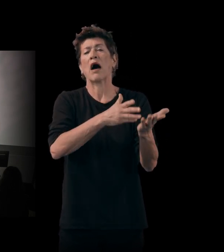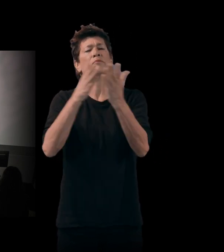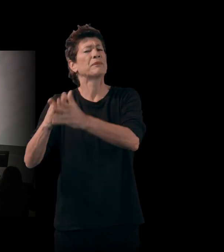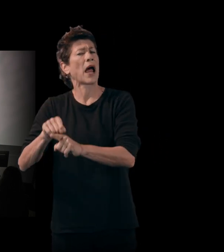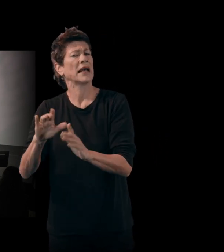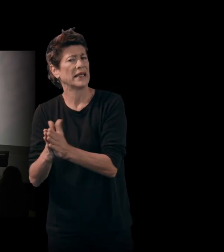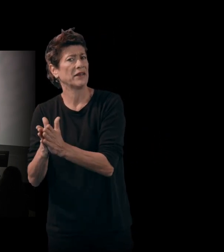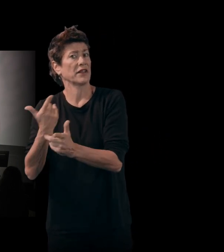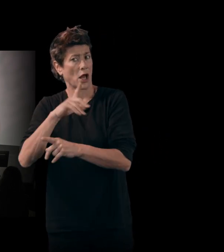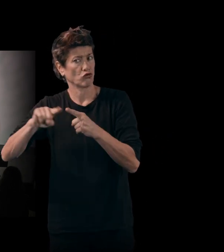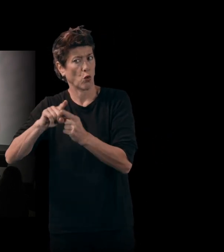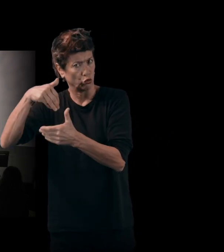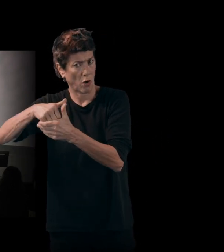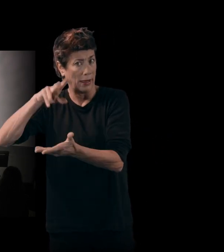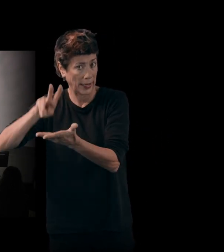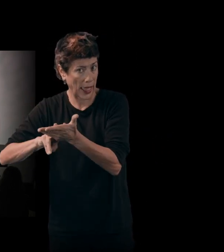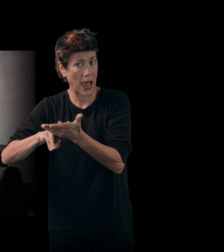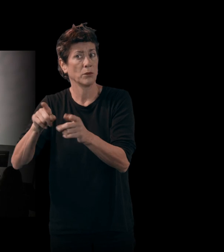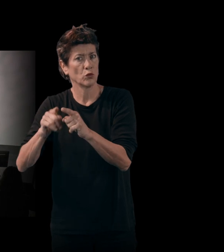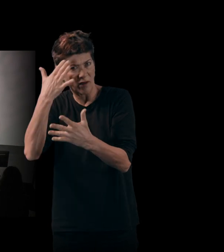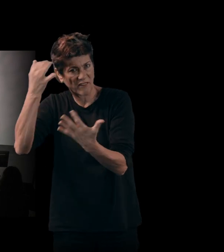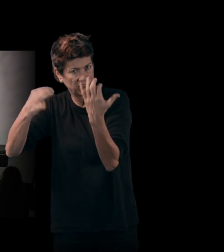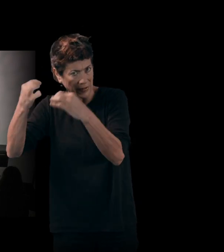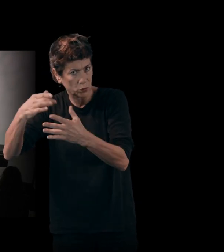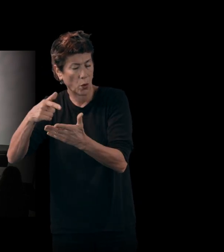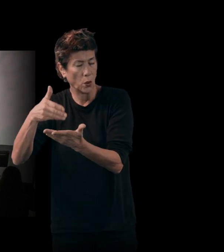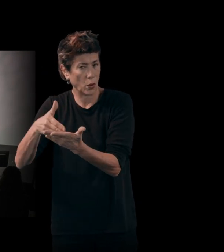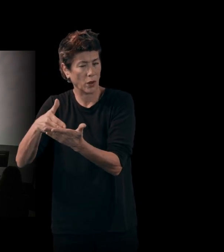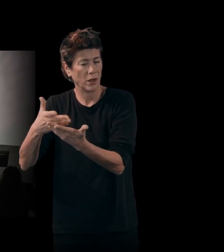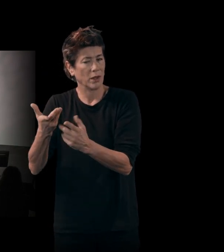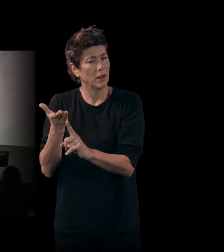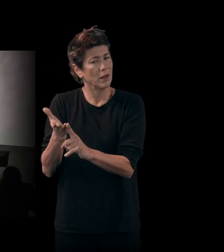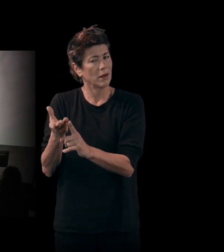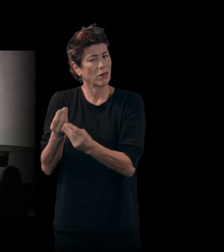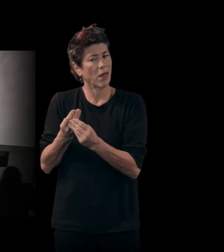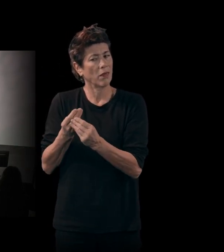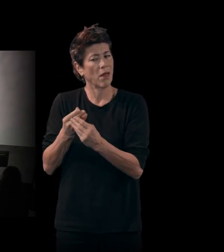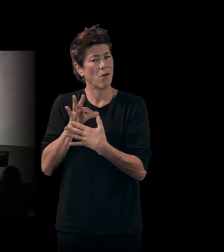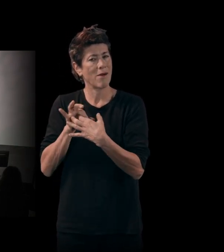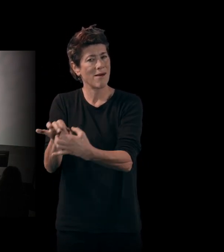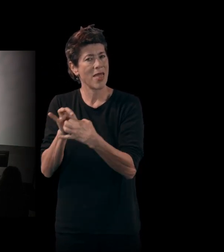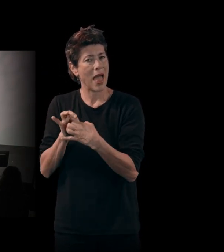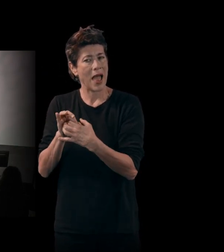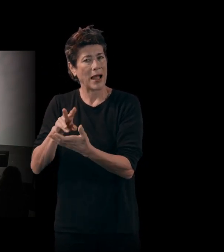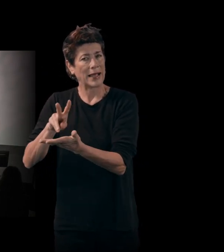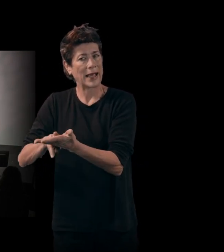Ça me permet d’avoir un rapport au réel qui est différent.